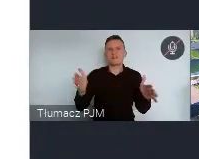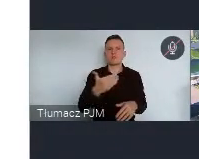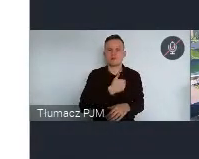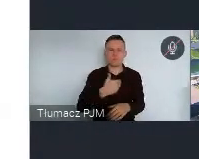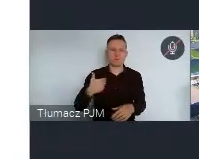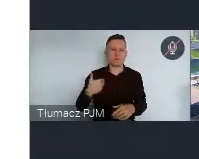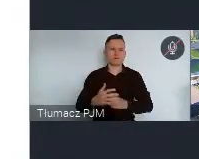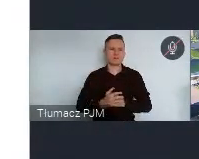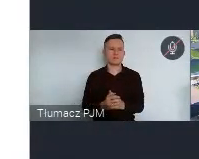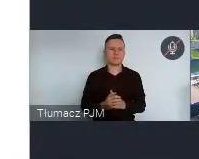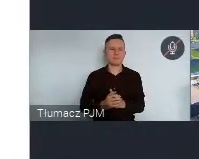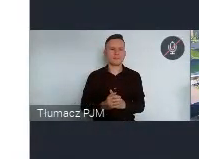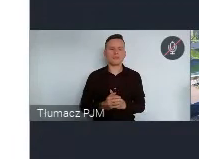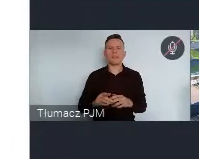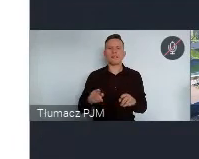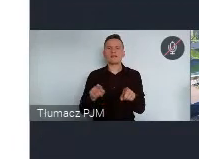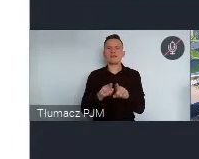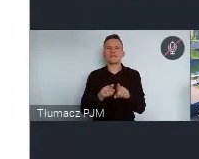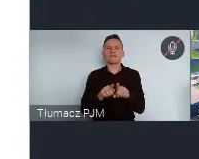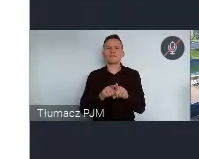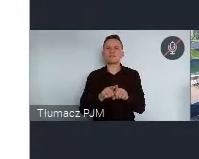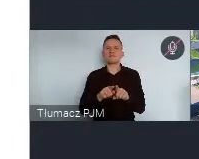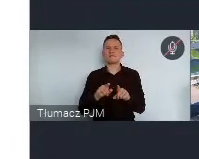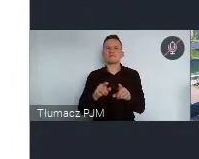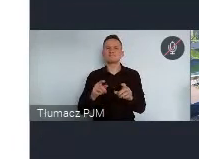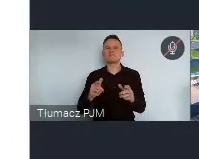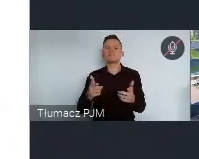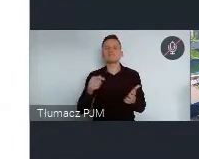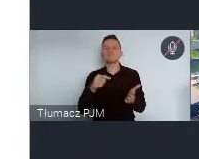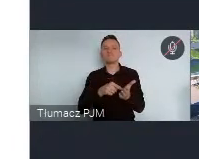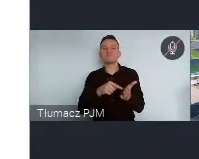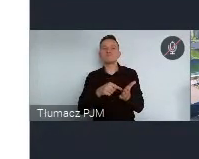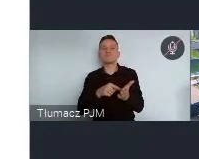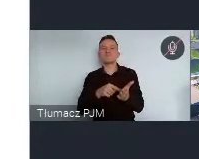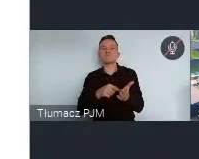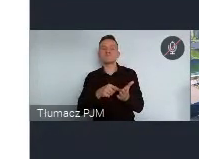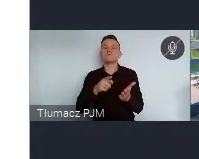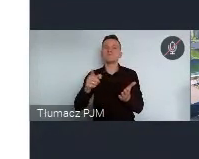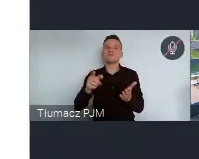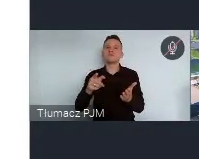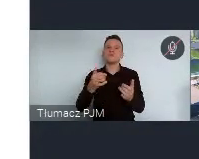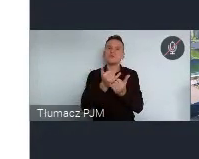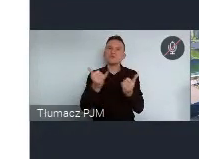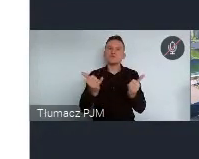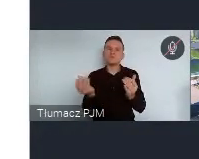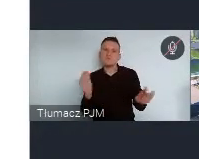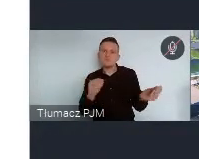Zarówno samorządy województw, jak i gminy, z którymi dokonaliśmy montażu finansowego w tym przedsięwzięciu,